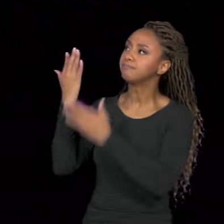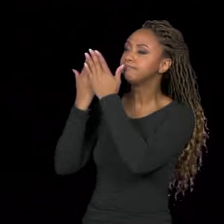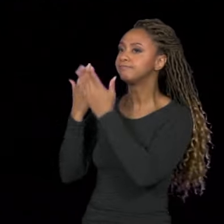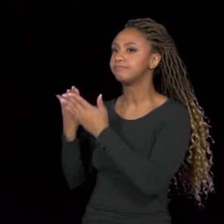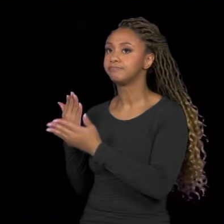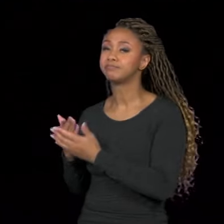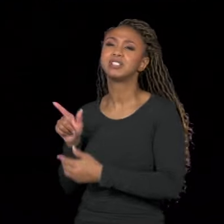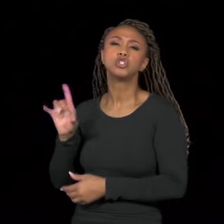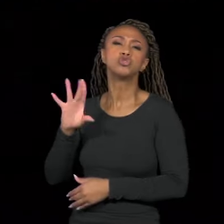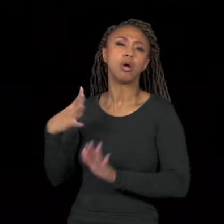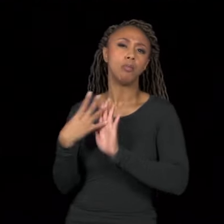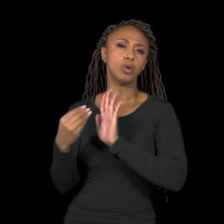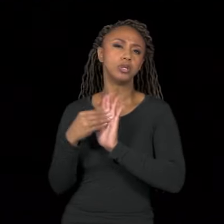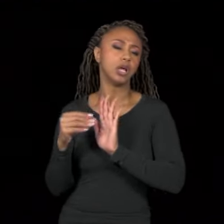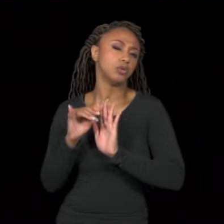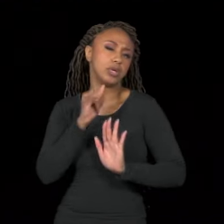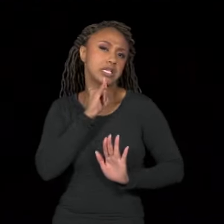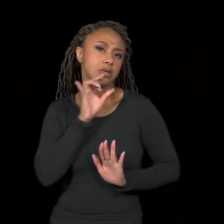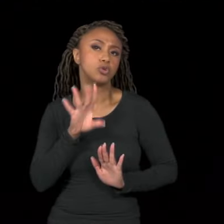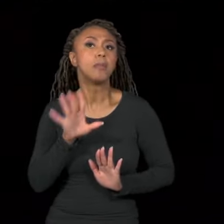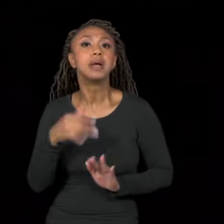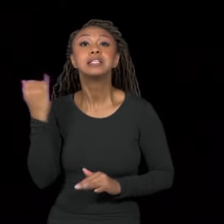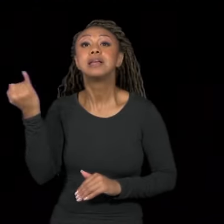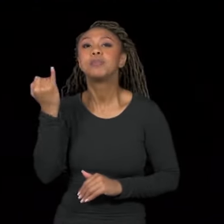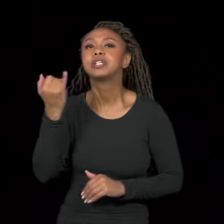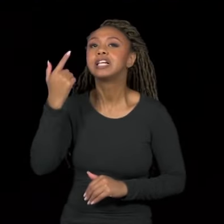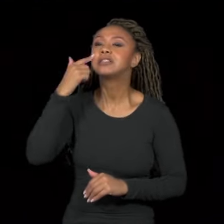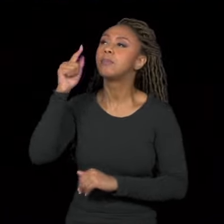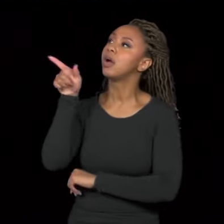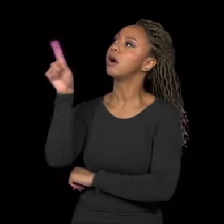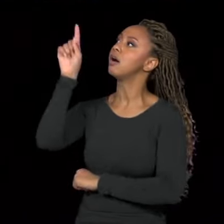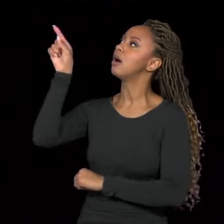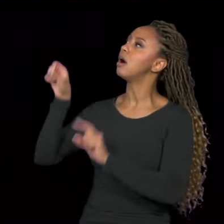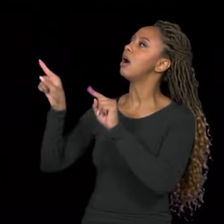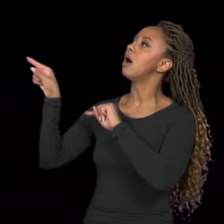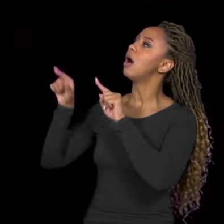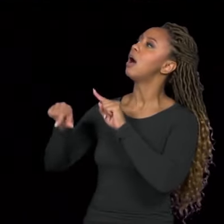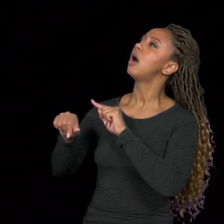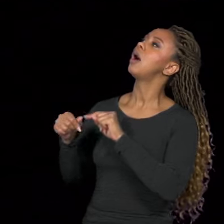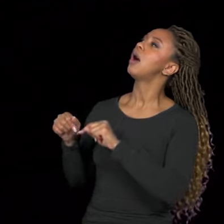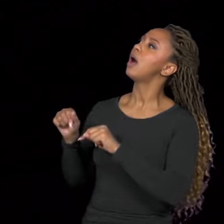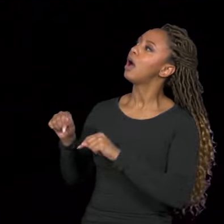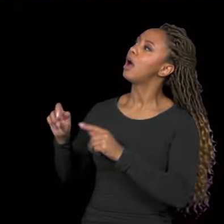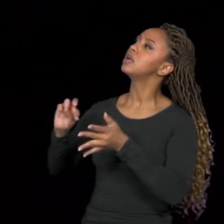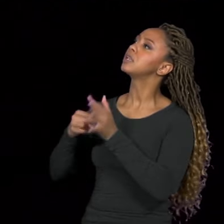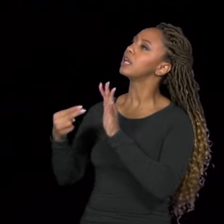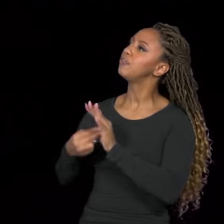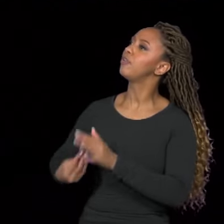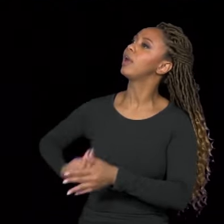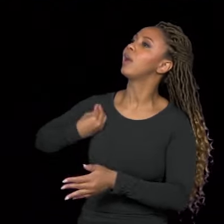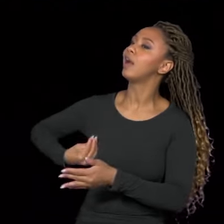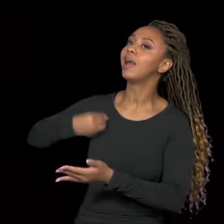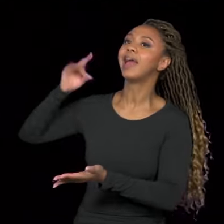ESTÁ USANDO DE EXEMPLO, MAS É INTERESSANTE OLHAR E COMEÇAR A PERCEBER QUE ISSO AQUI REPRESENTA UM CENÁRIO, REPRESENTA COMO QUE UMA EMPRESA